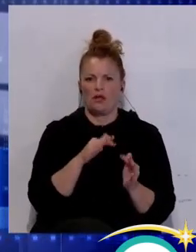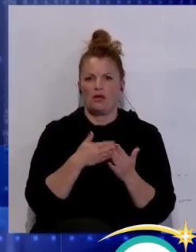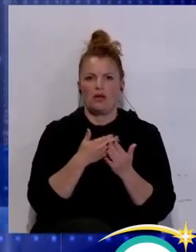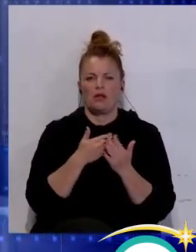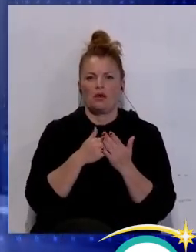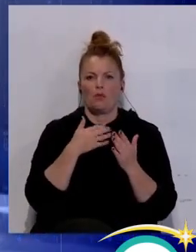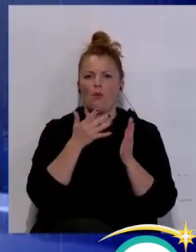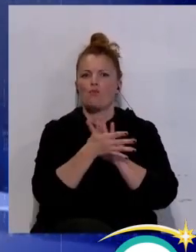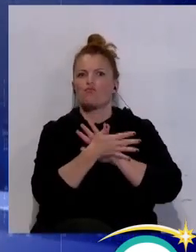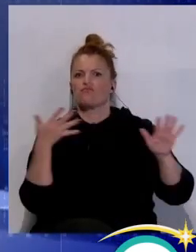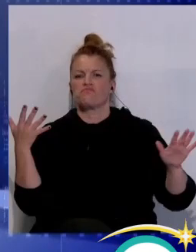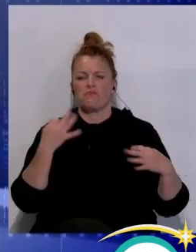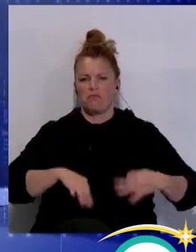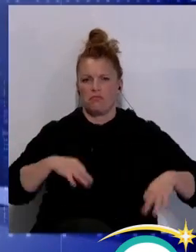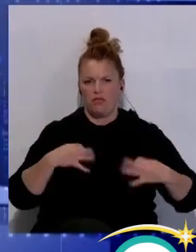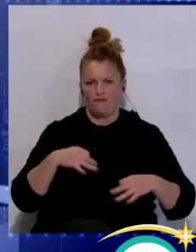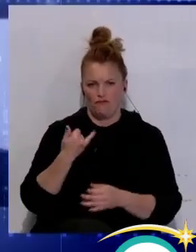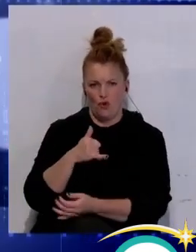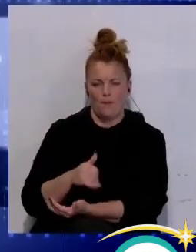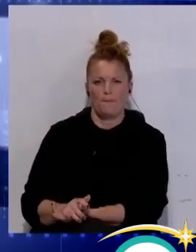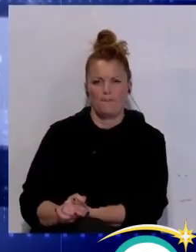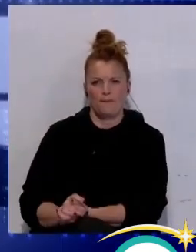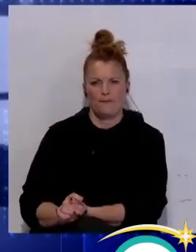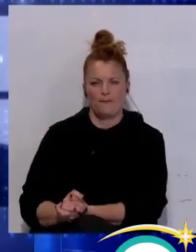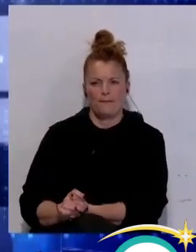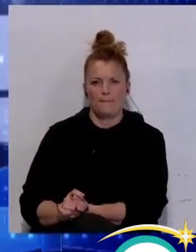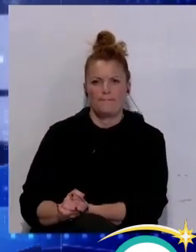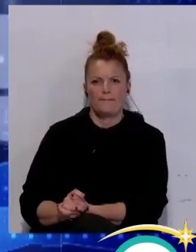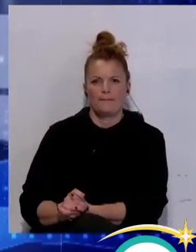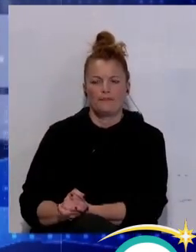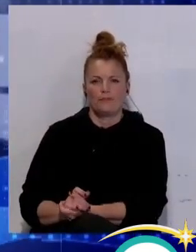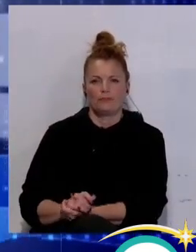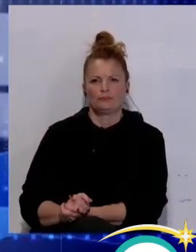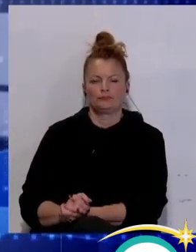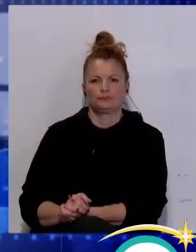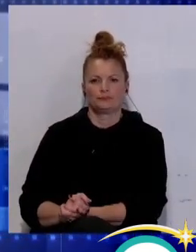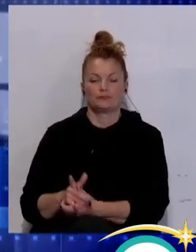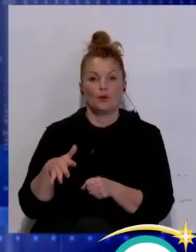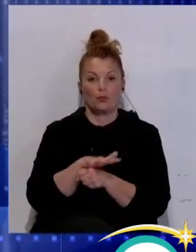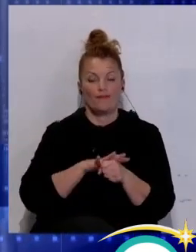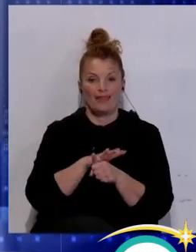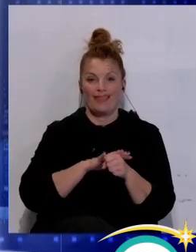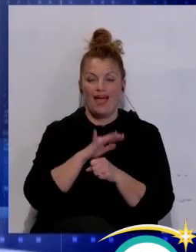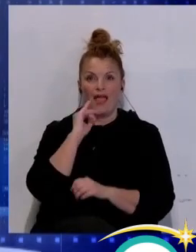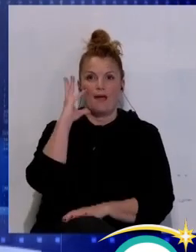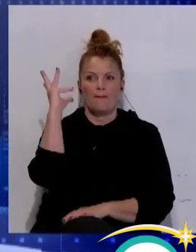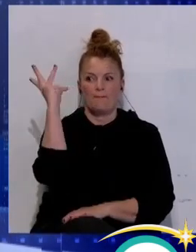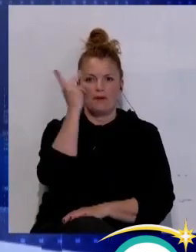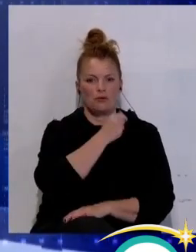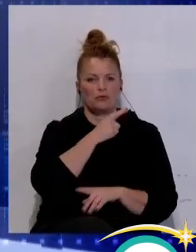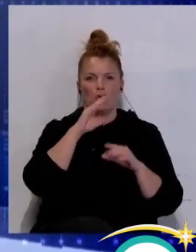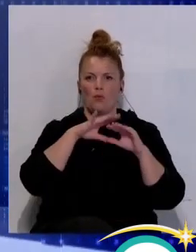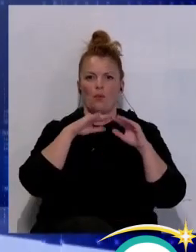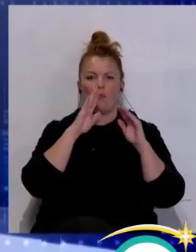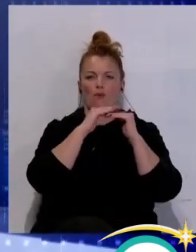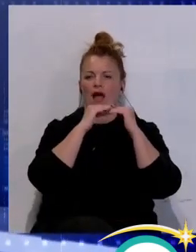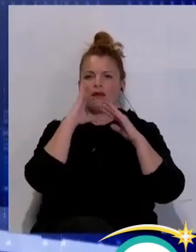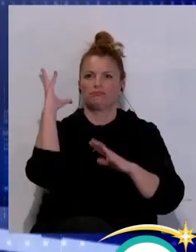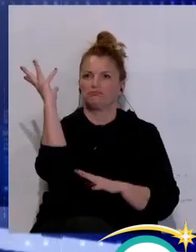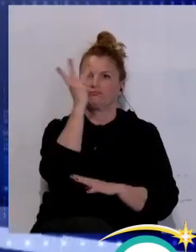de [Música] velocidad en la provincia cielos parcialmente cubiertos la temperatura mínima